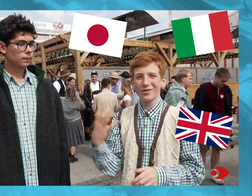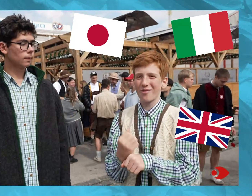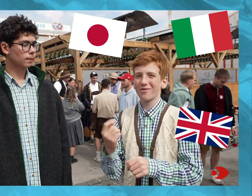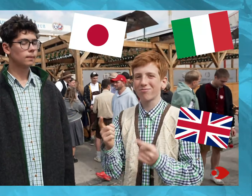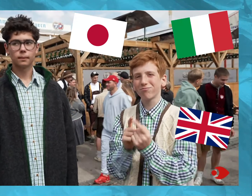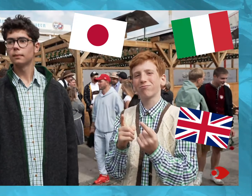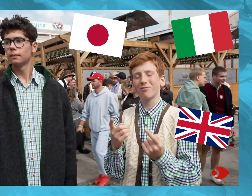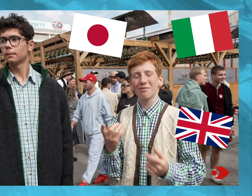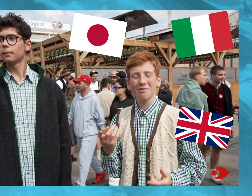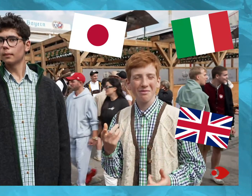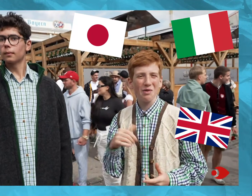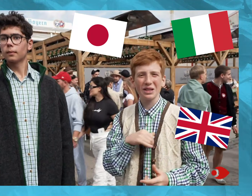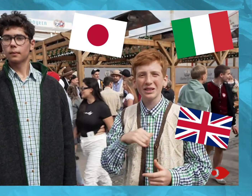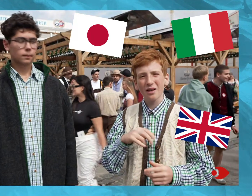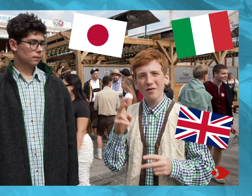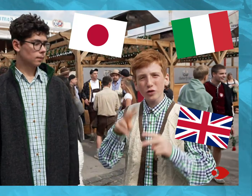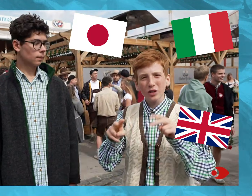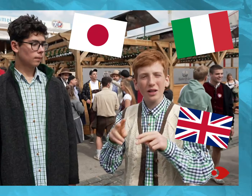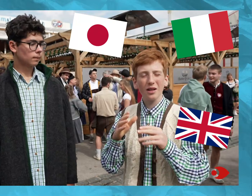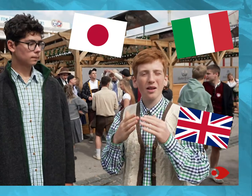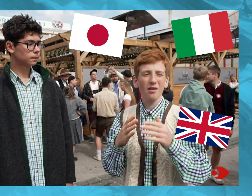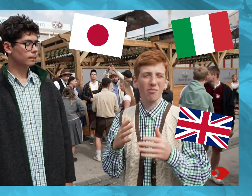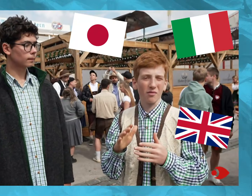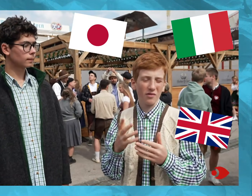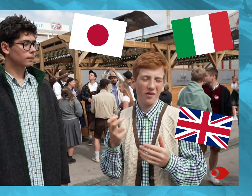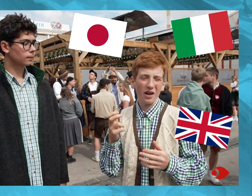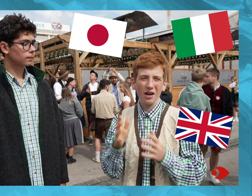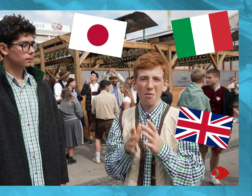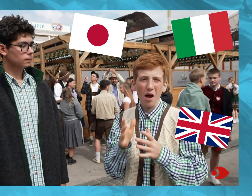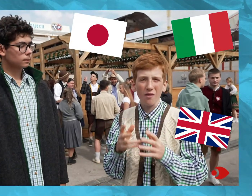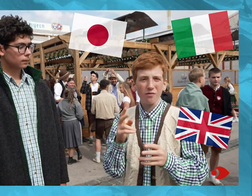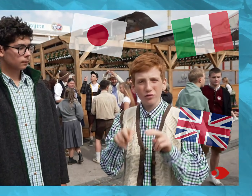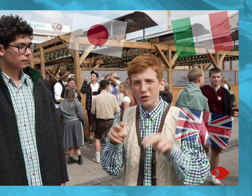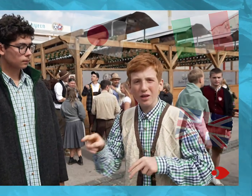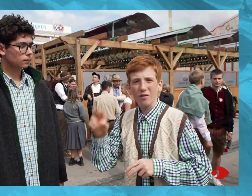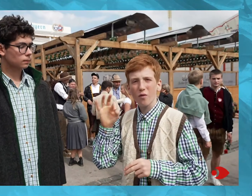Das hat mich gefreut, auch Menschen, die von weit hergekommen sind, zu treffen. Interessant fand ich auch